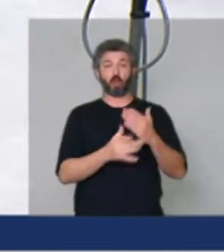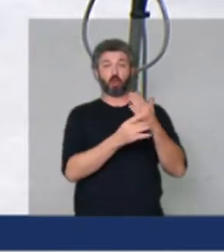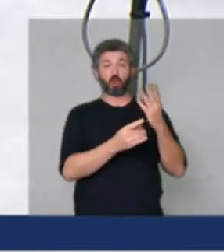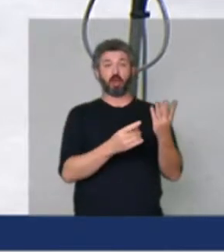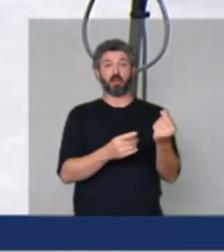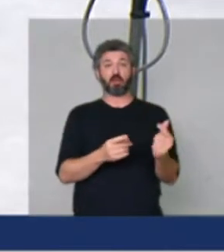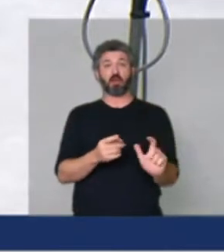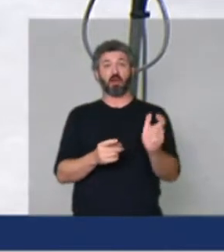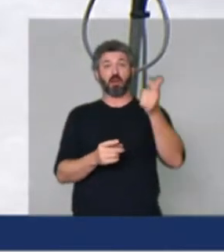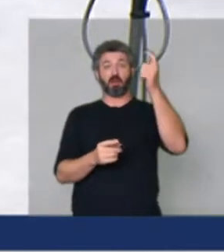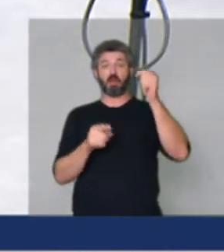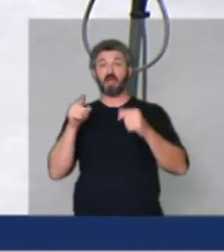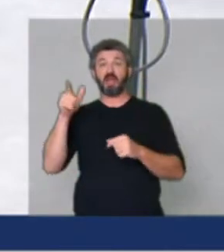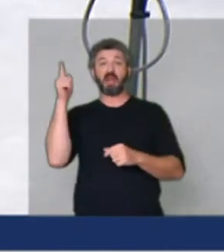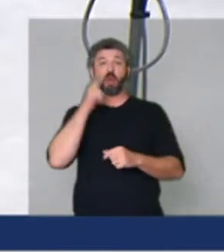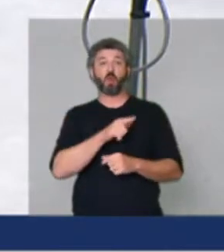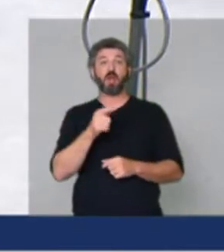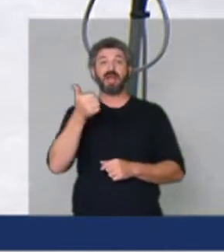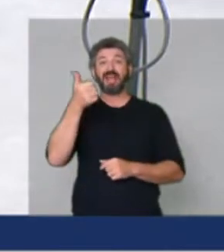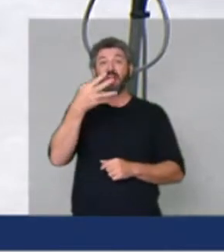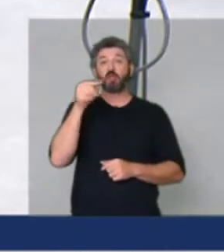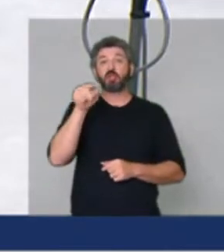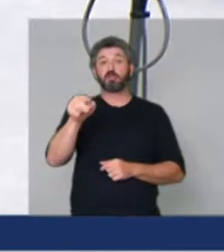14 MIL REAIS POR DIA DESDE O INÍCIO DO GOVERNO ENQUANTO A POPULAÇÃO VIVE NA MISÉRIA.